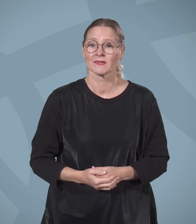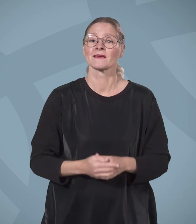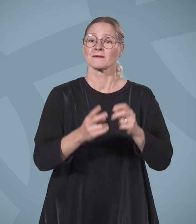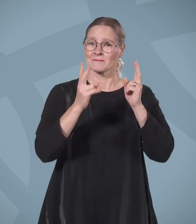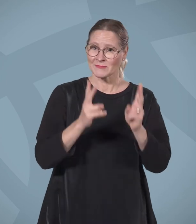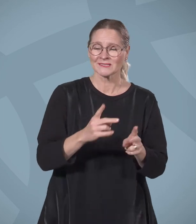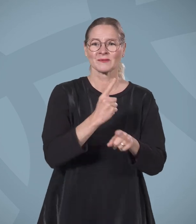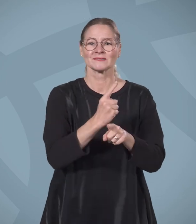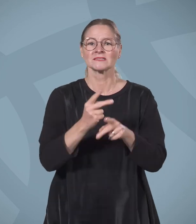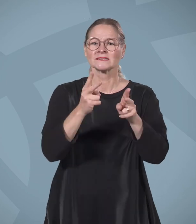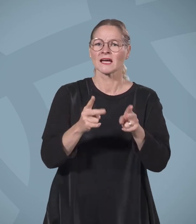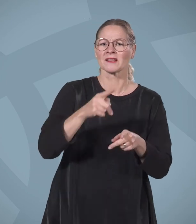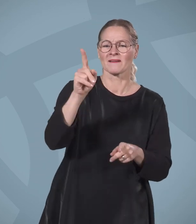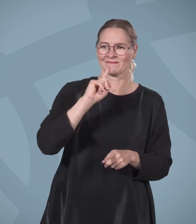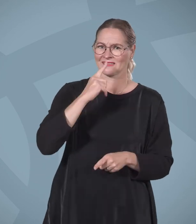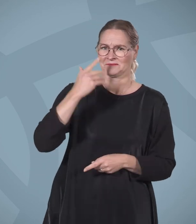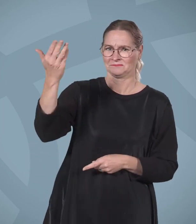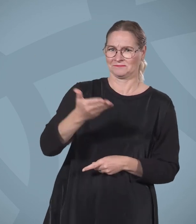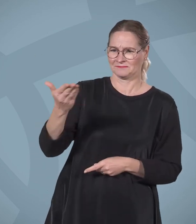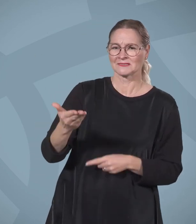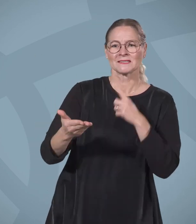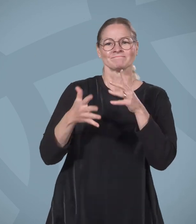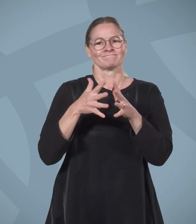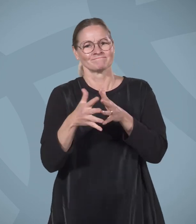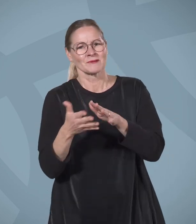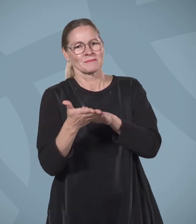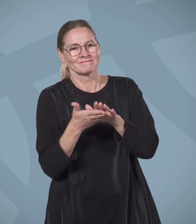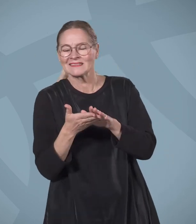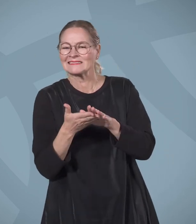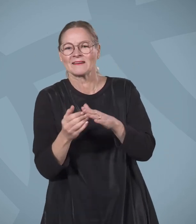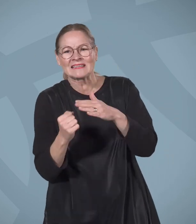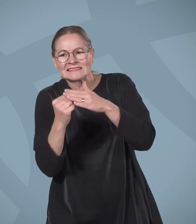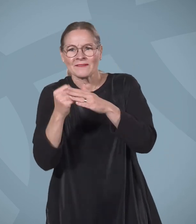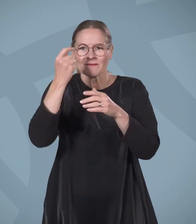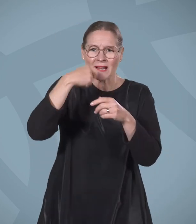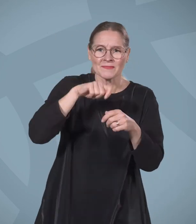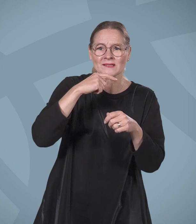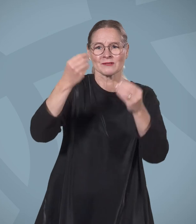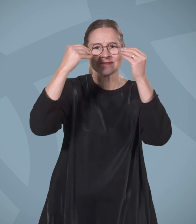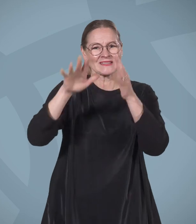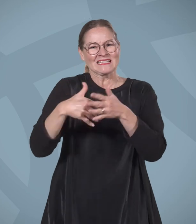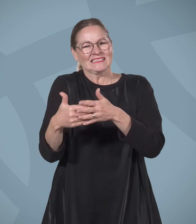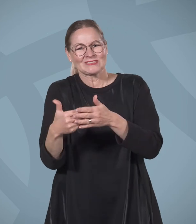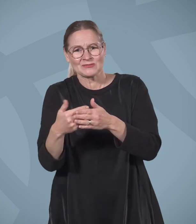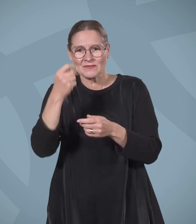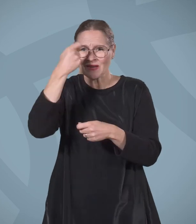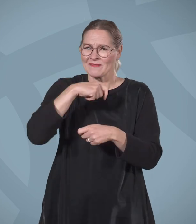Asianmukaisena ei myöskään pidetty useissa sairaaloiden vastauksissa esiintynyttä - perustelua olla kannustamasta vanhempia viittomakielen opiskeluun sen takia, -